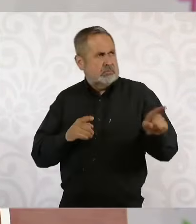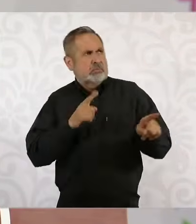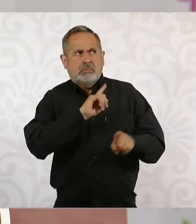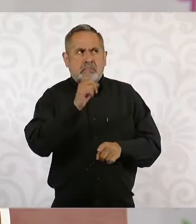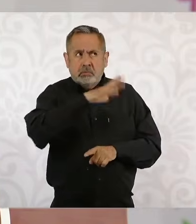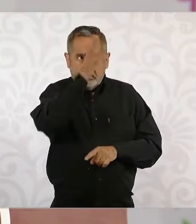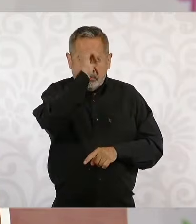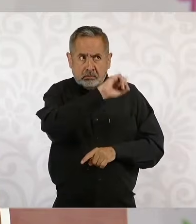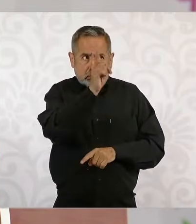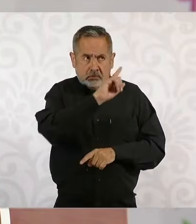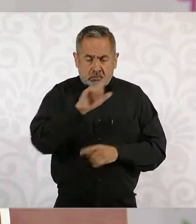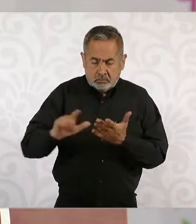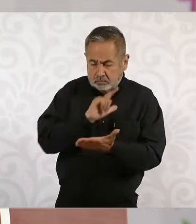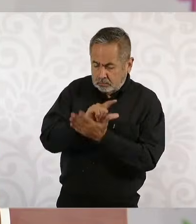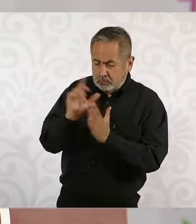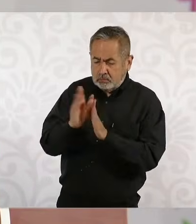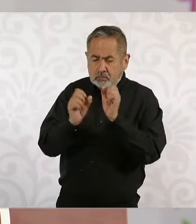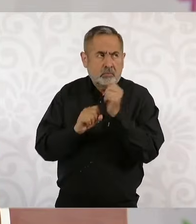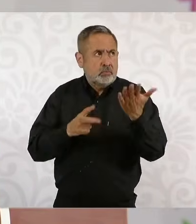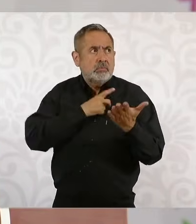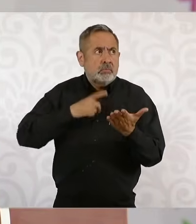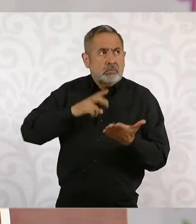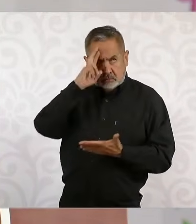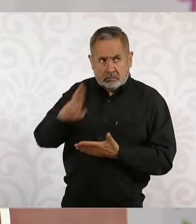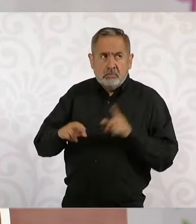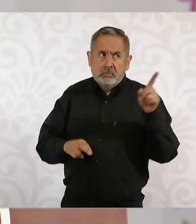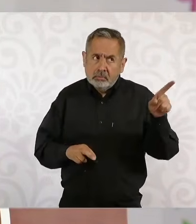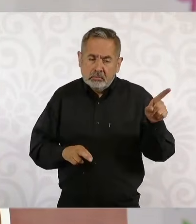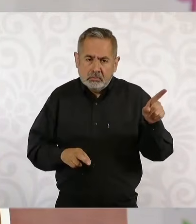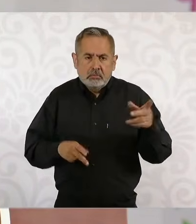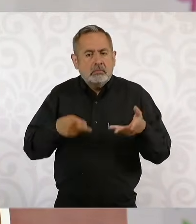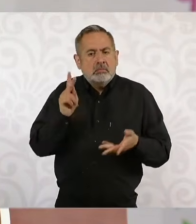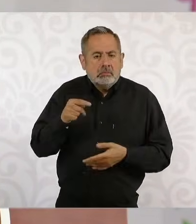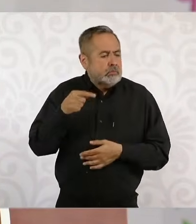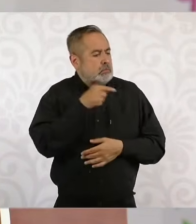nosotros tenemos leyes y una Constitución que hay que respetar, pero sobre todo no está bien